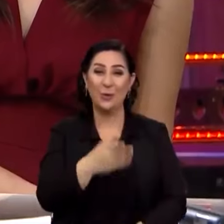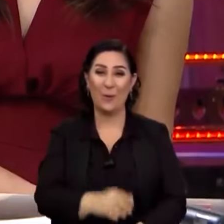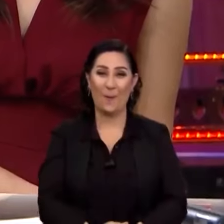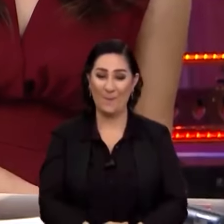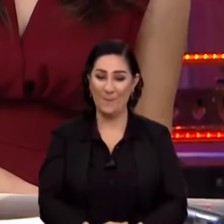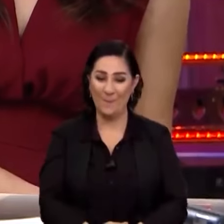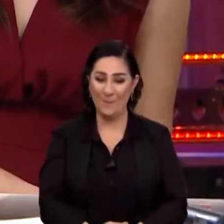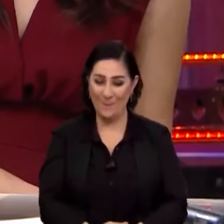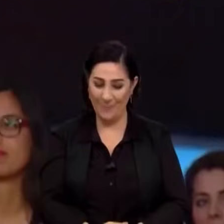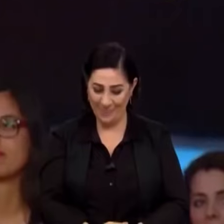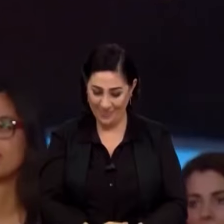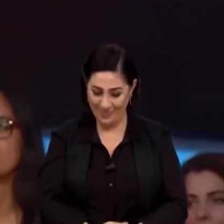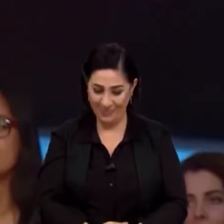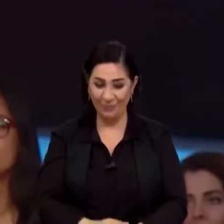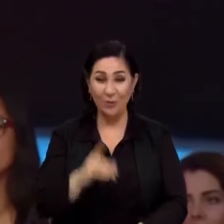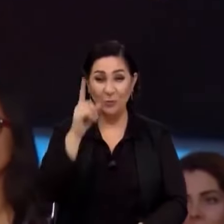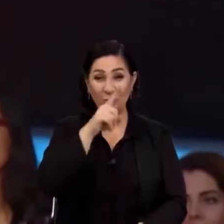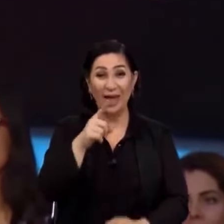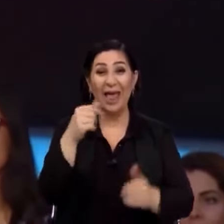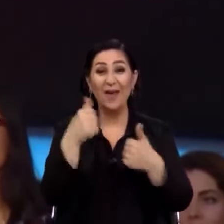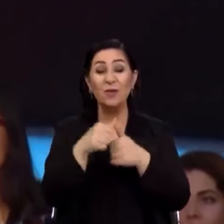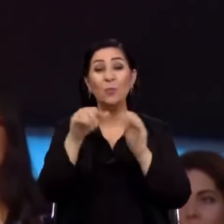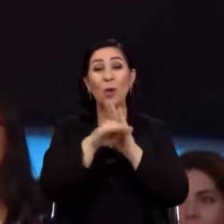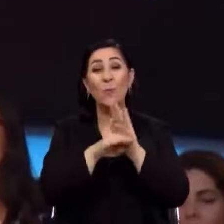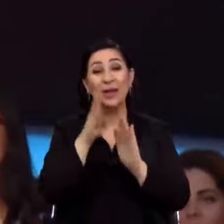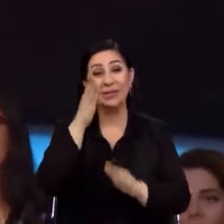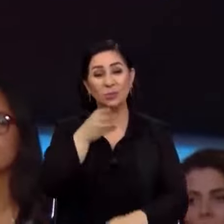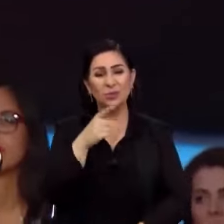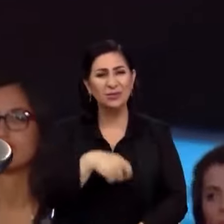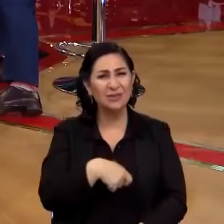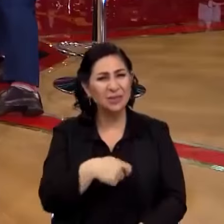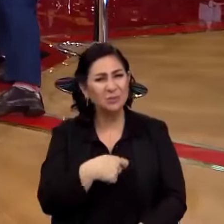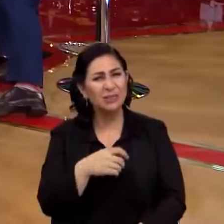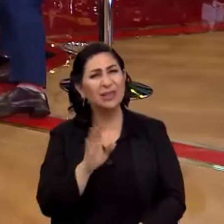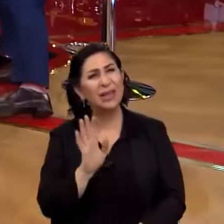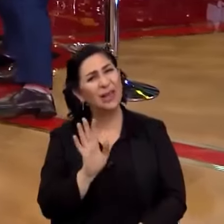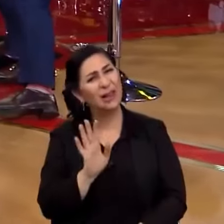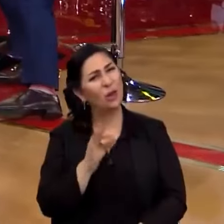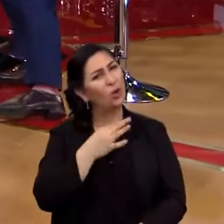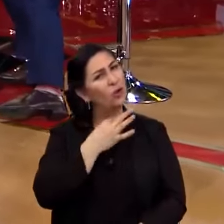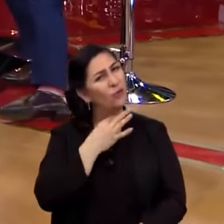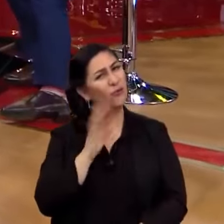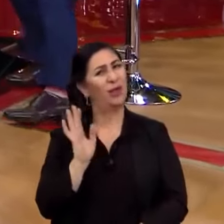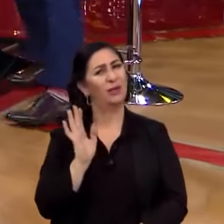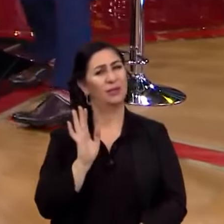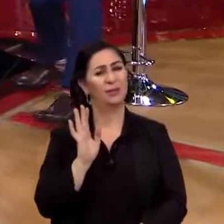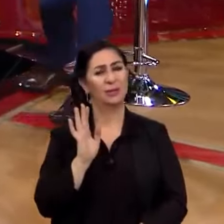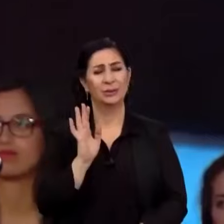ya bu yüzden evlilik programına katılmış Bu size saçma gelmesin saçma gelmesin